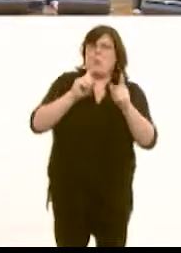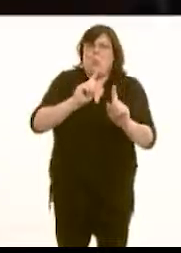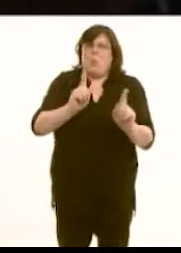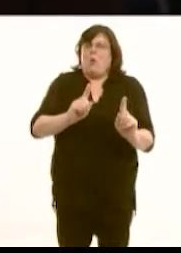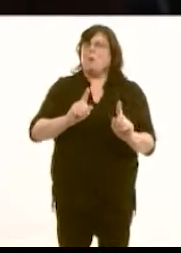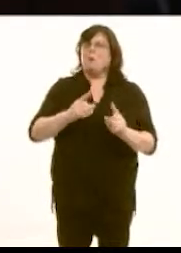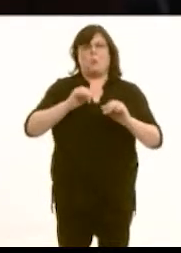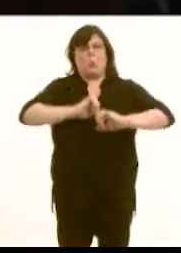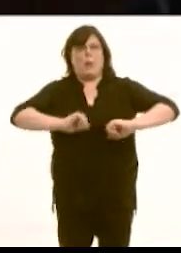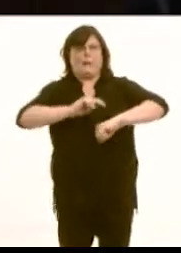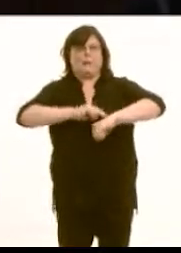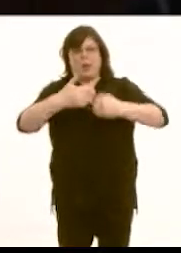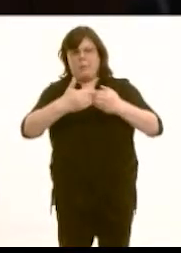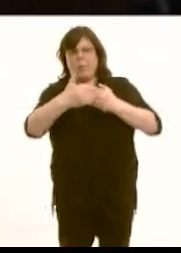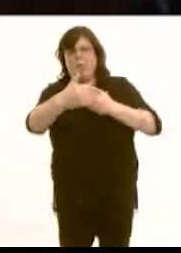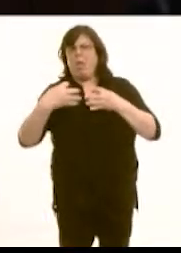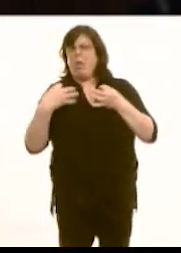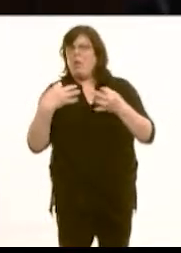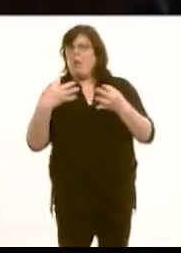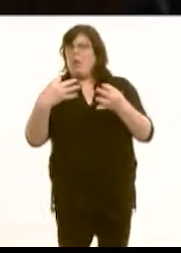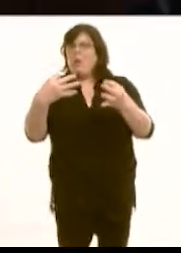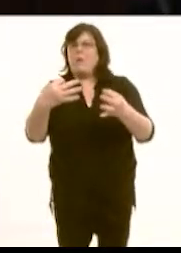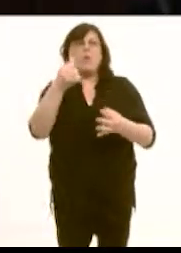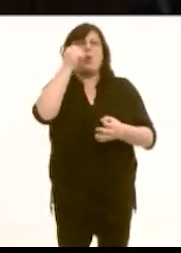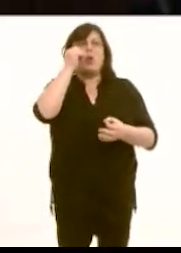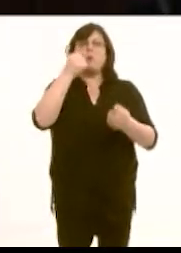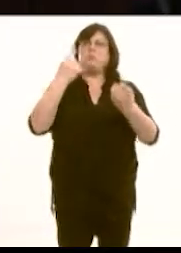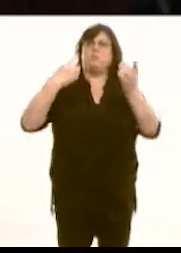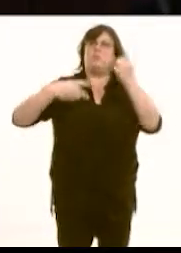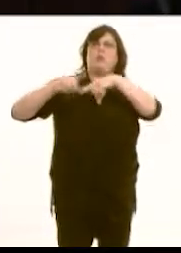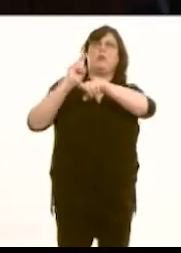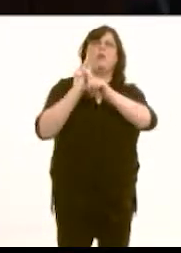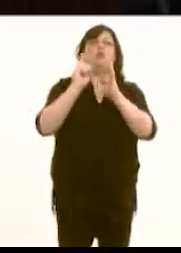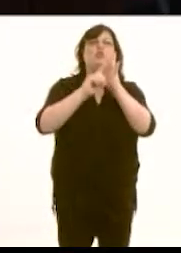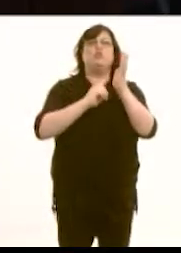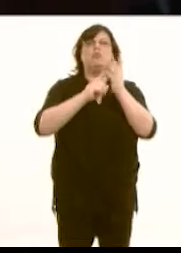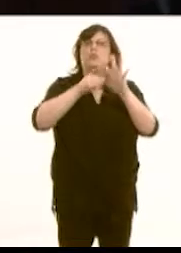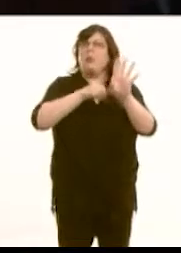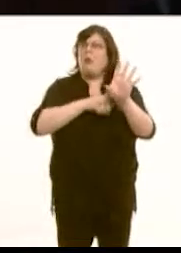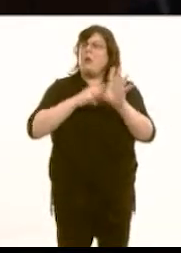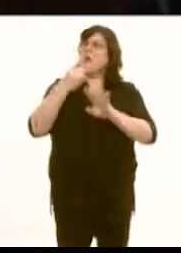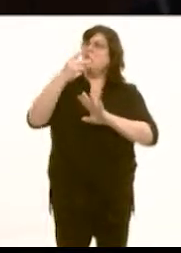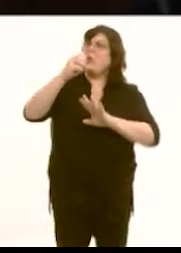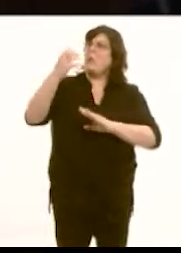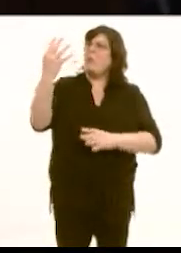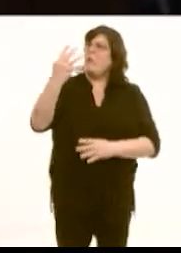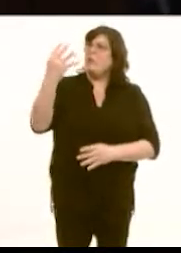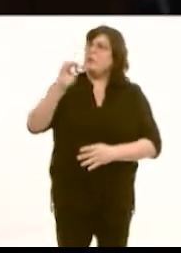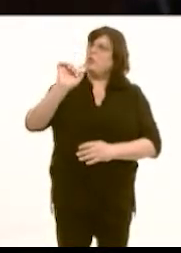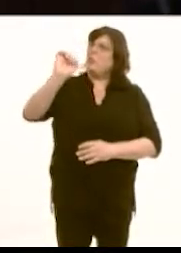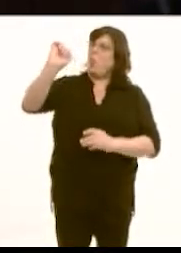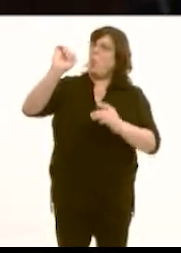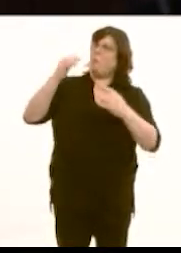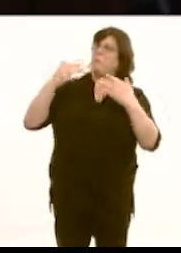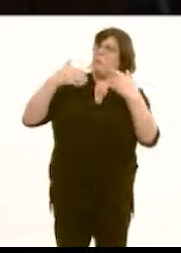Ym mis Gorffennaf 2014, fe ddywedodd eich Gweinidog chi, ynglyn ag amseroedd aros yn y gogledd: Aled Roberts: ëThere are conditions for which